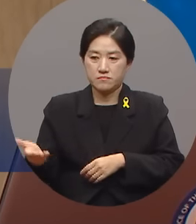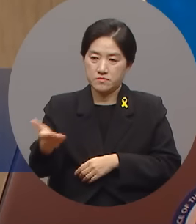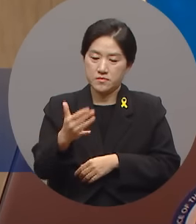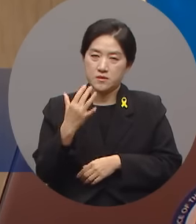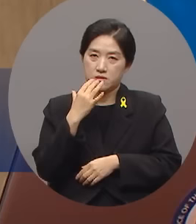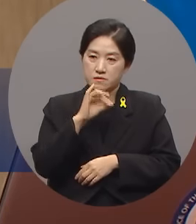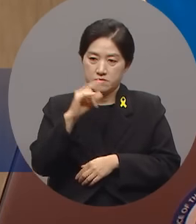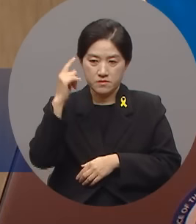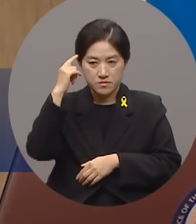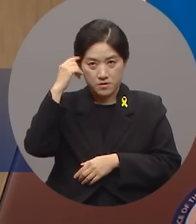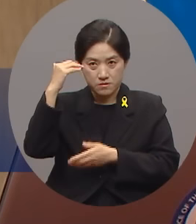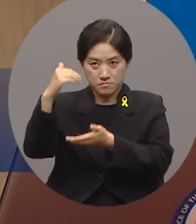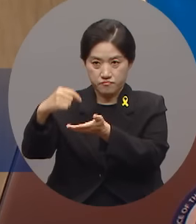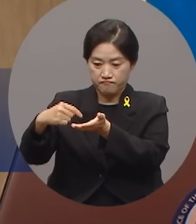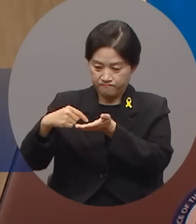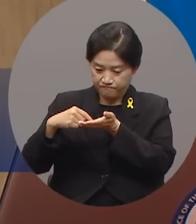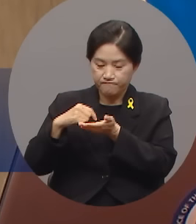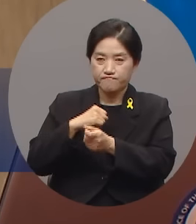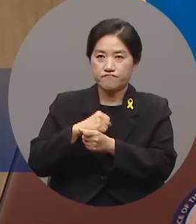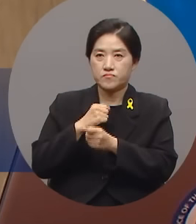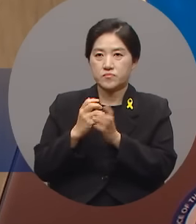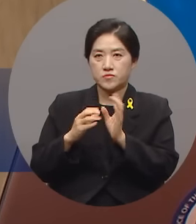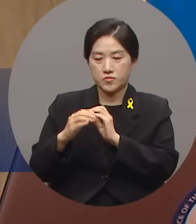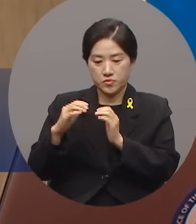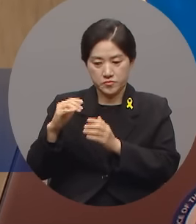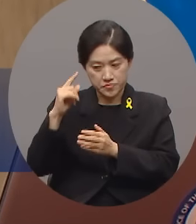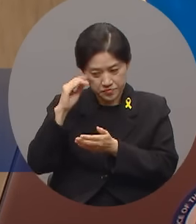강조했습니다.